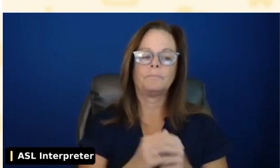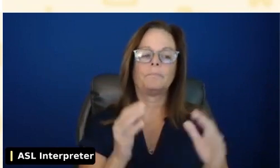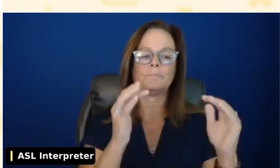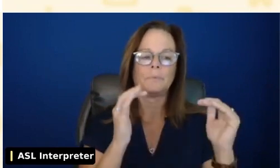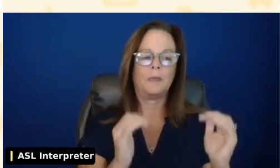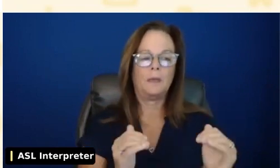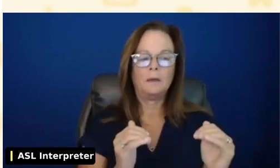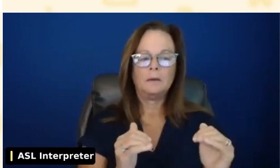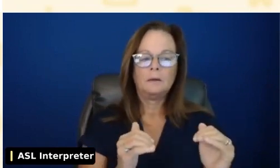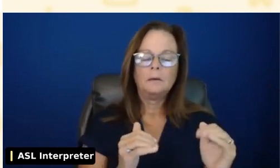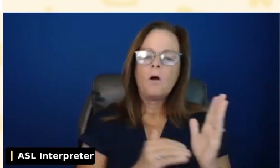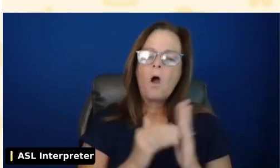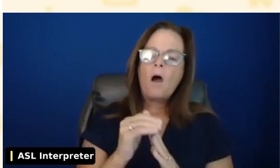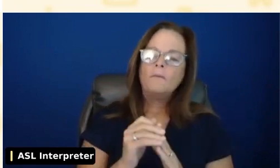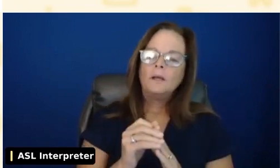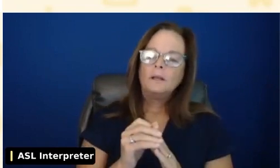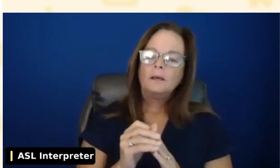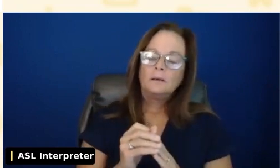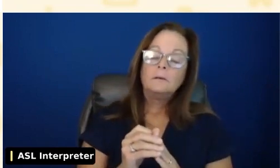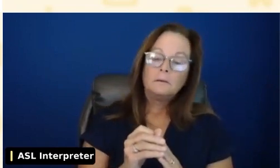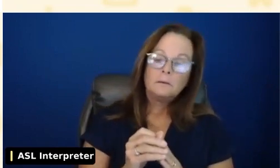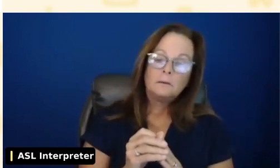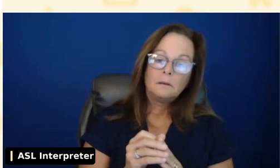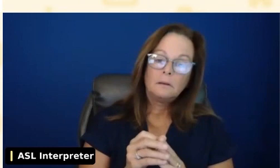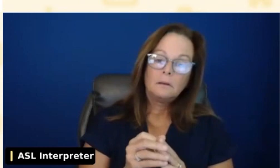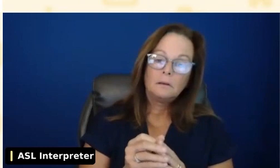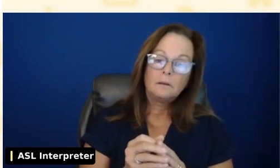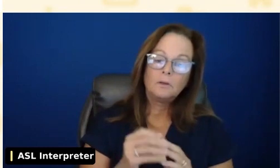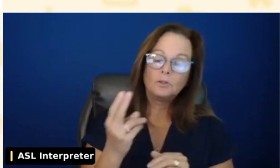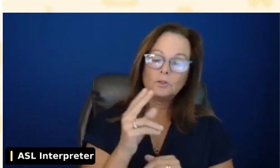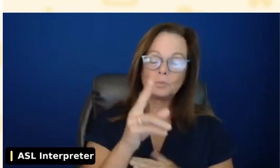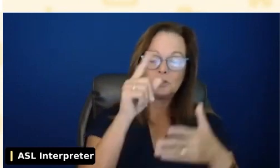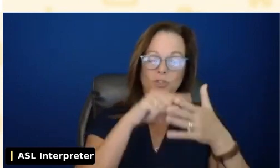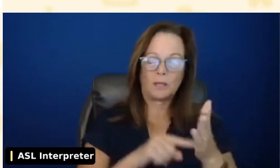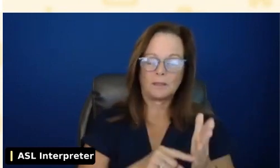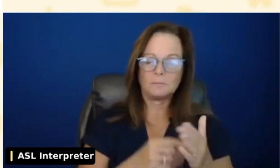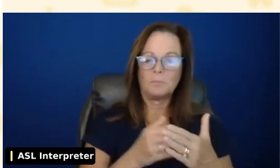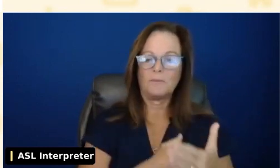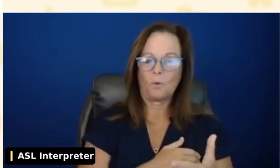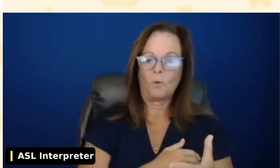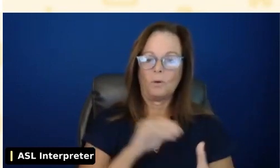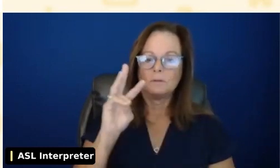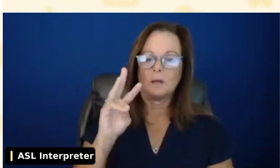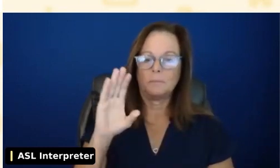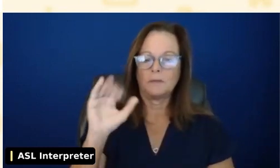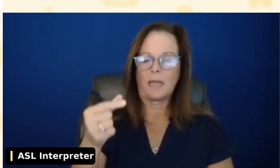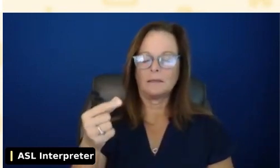Y, a menudo, se utiliza mejor con esta lista de verificación antes de realizar cualquier prueba WCAG que se realice en tu sitio web.